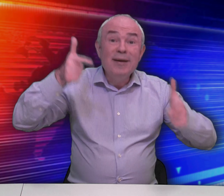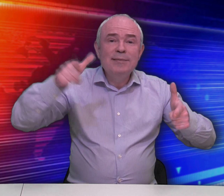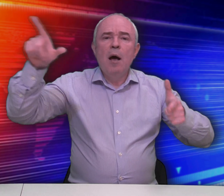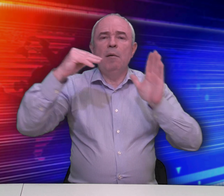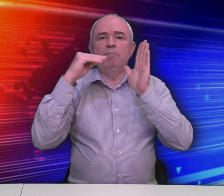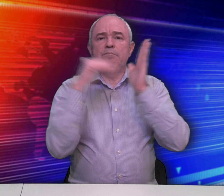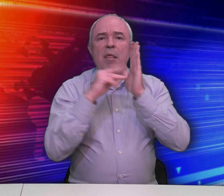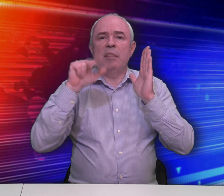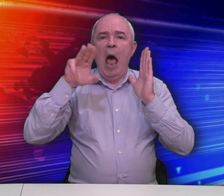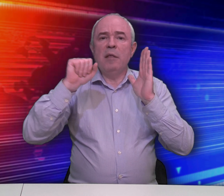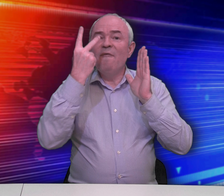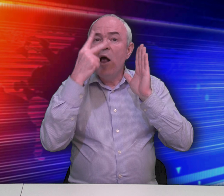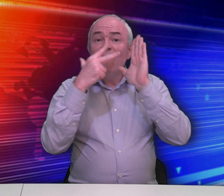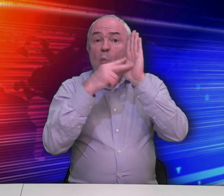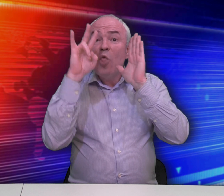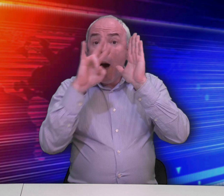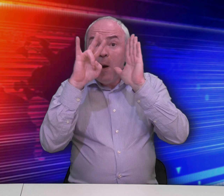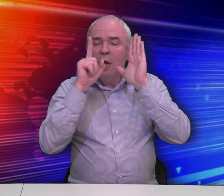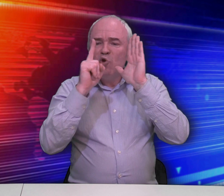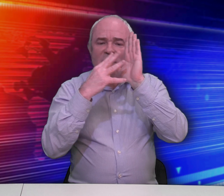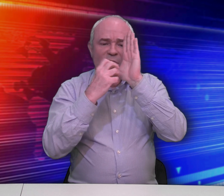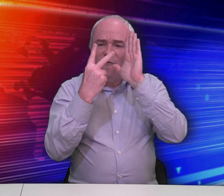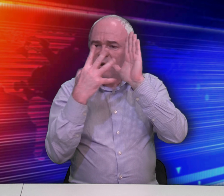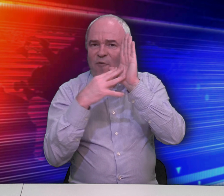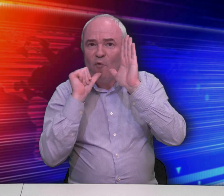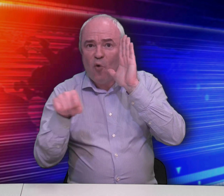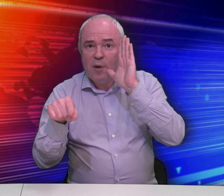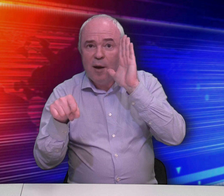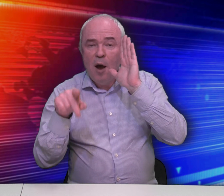Вступление в должность было назначено на 28 ноября 1829 года.